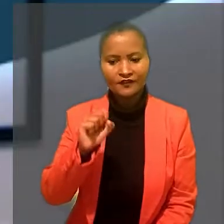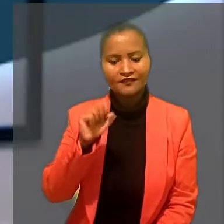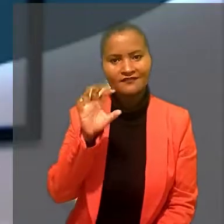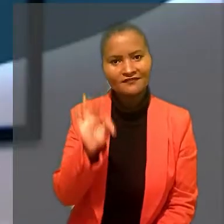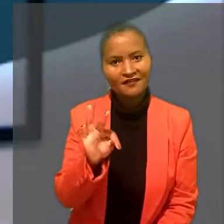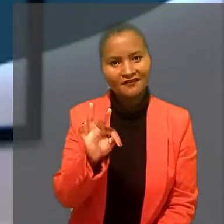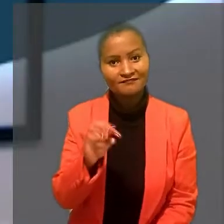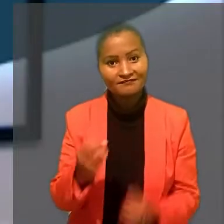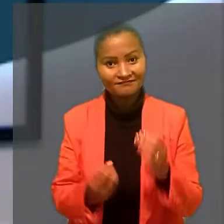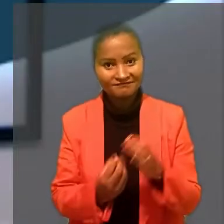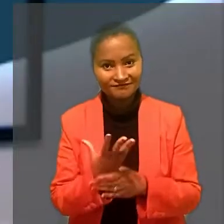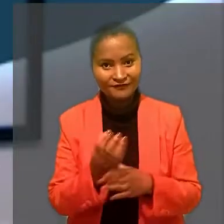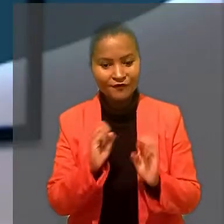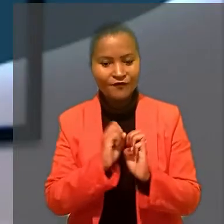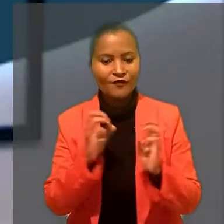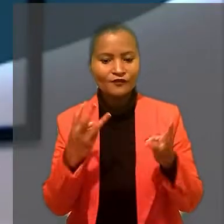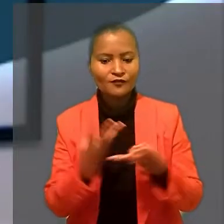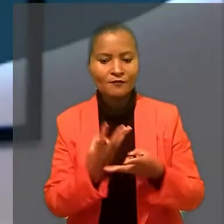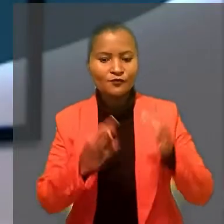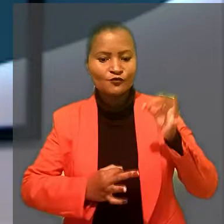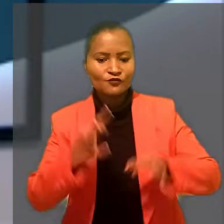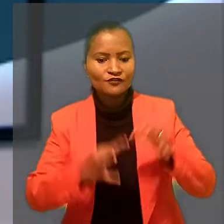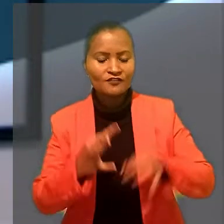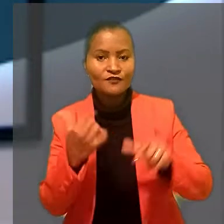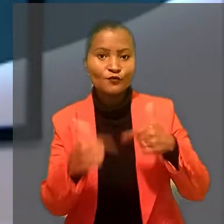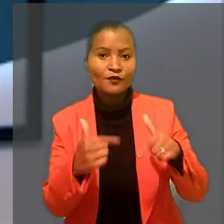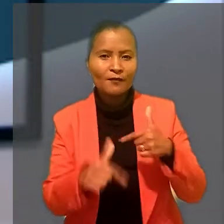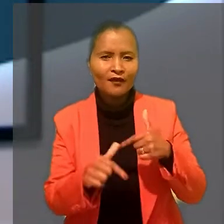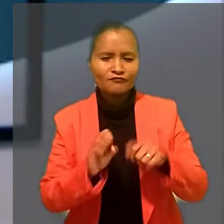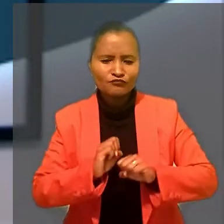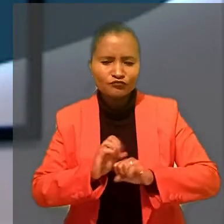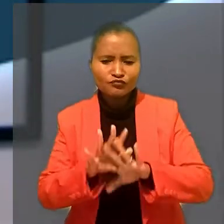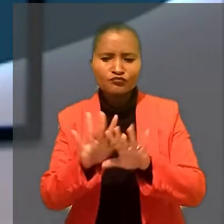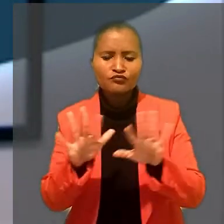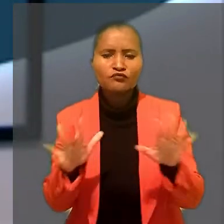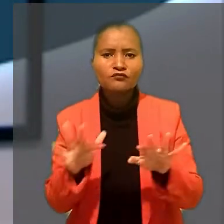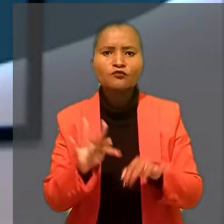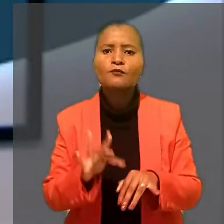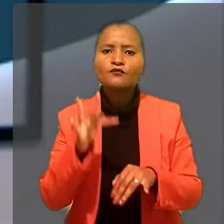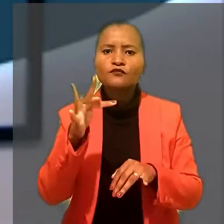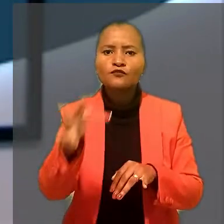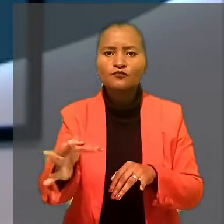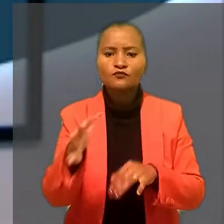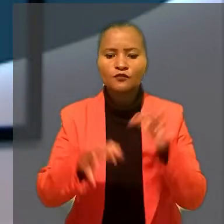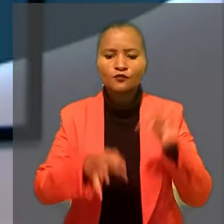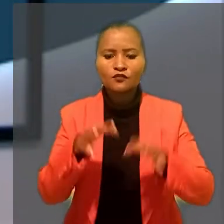O TST promoveu um workshop "Justiça do Trabalho: lançando luzes sobre o futuro da justiça social".